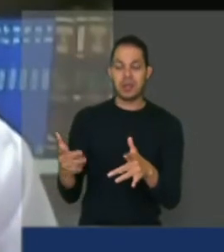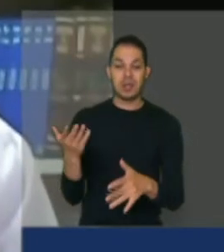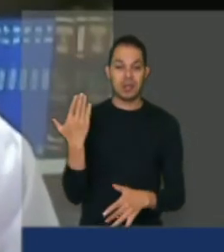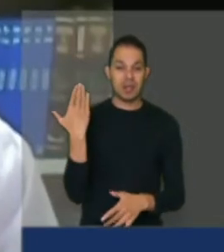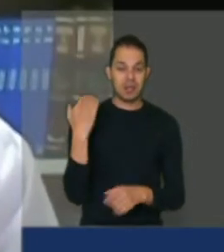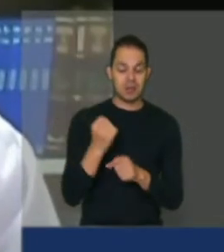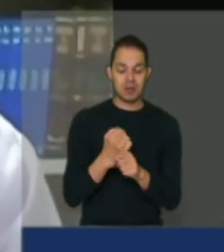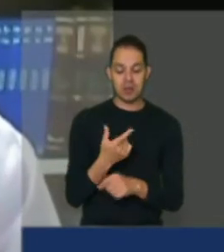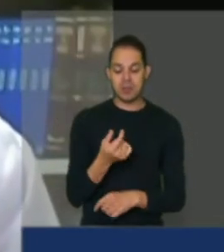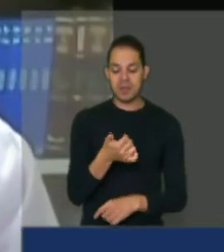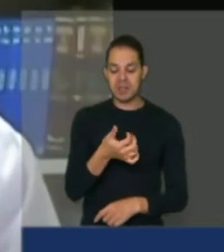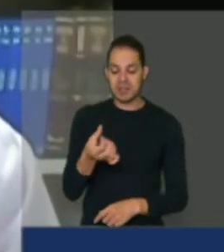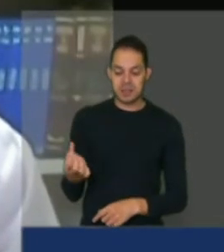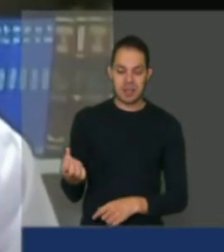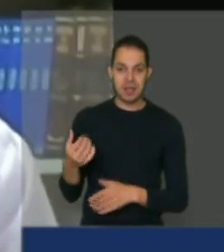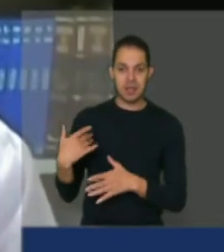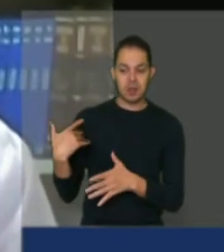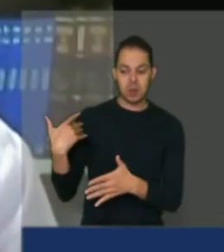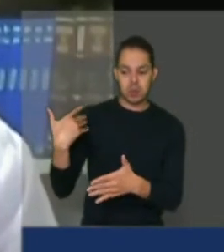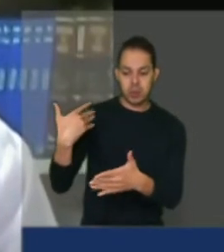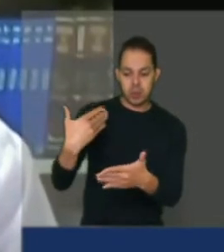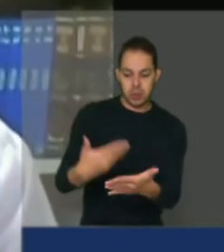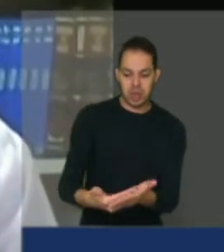OS AGRICULTORES, AS ESTRADAS ESTÃO ABANDONADAS. O APOIO